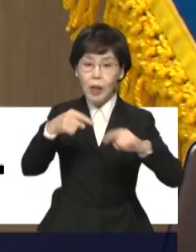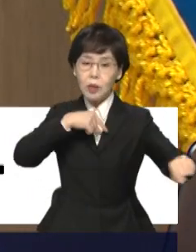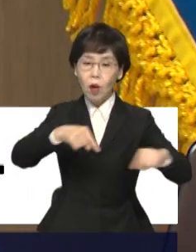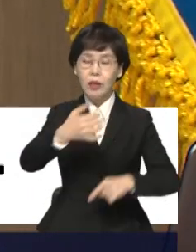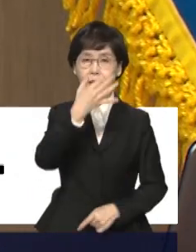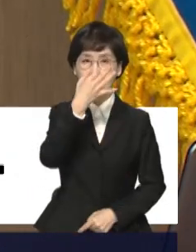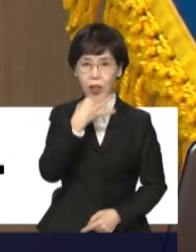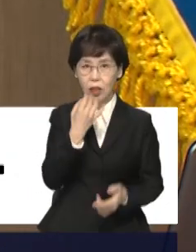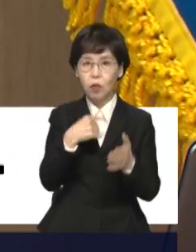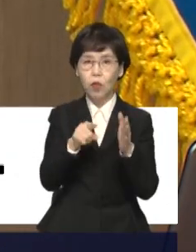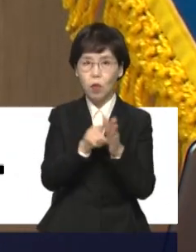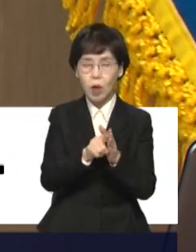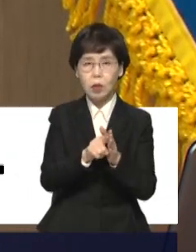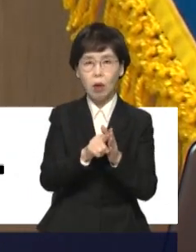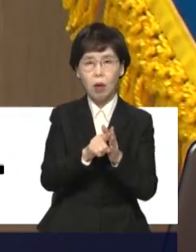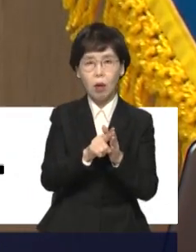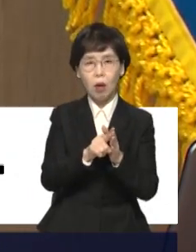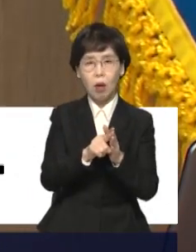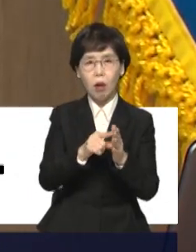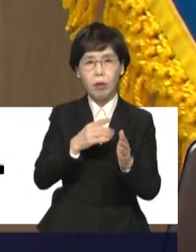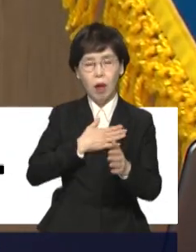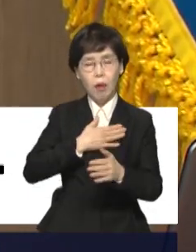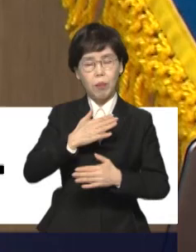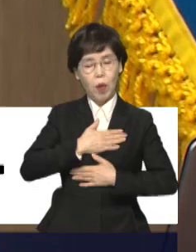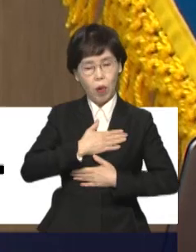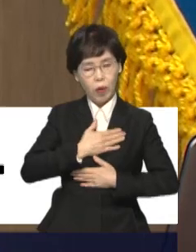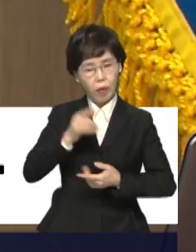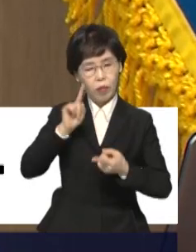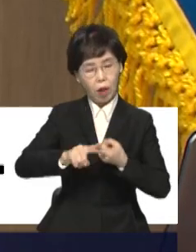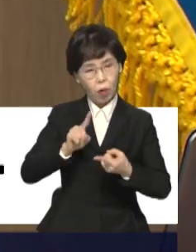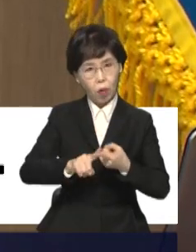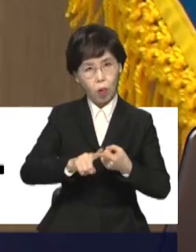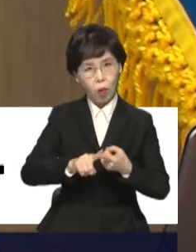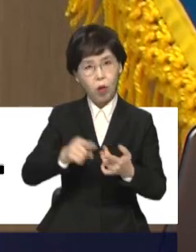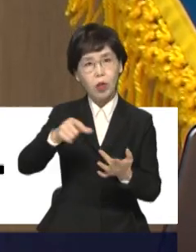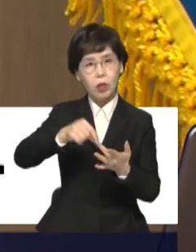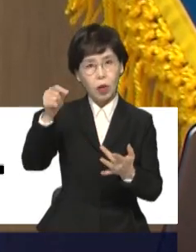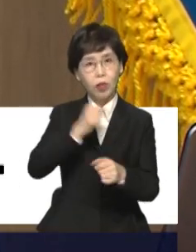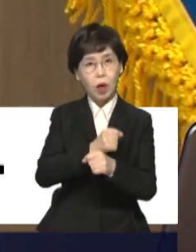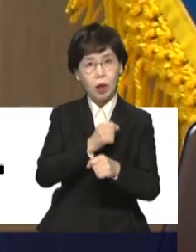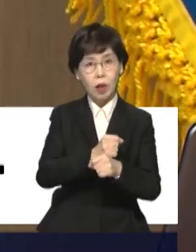길을 선택해서 역대 최악의 한일 관계를